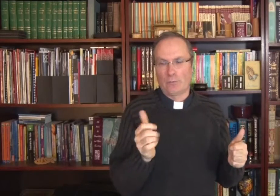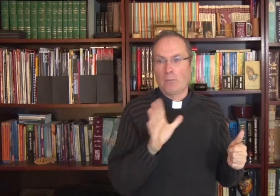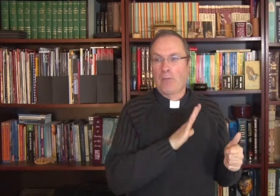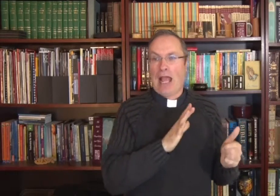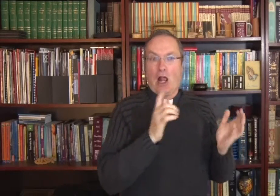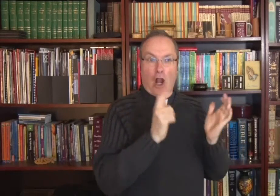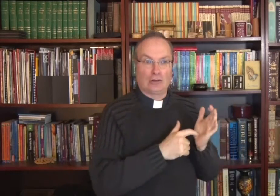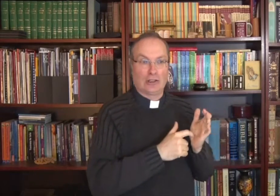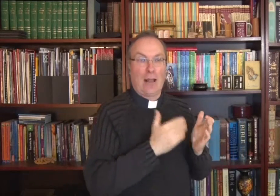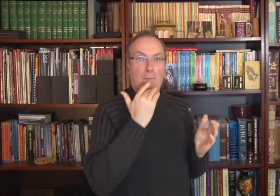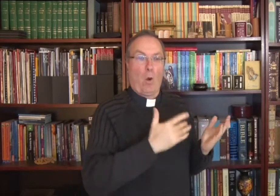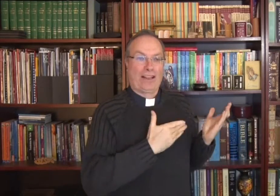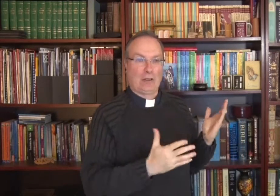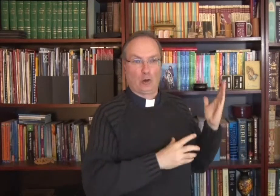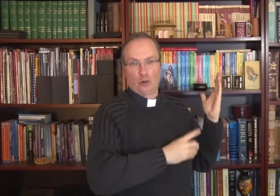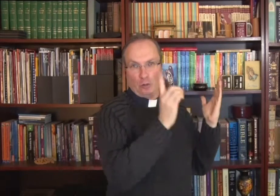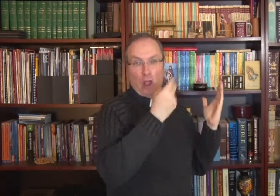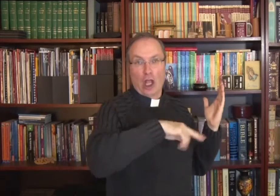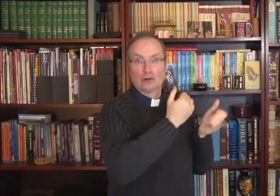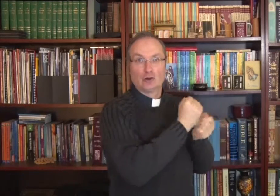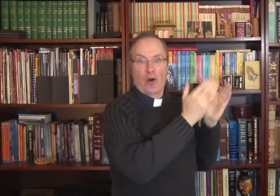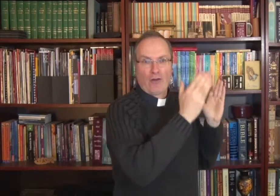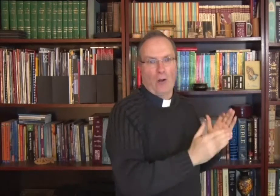Mais lorsque la bonté de Dieu notre Sauveur